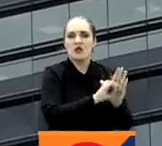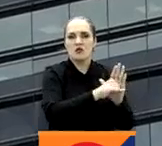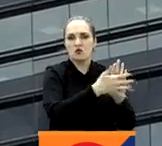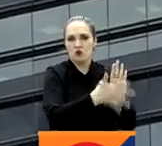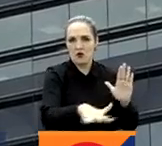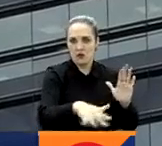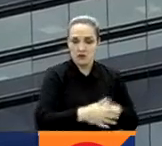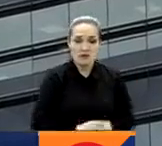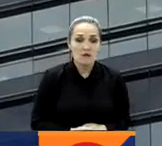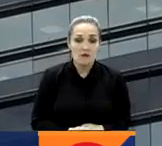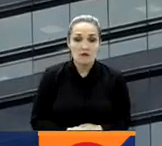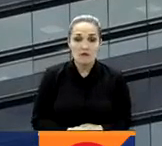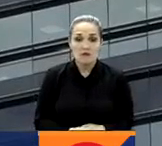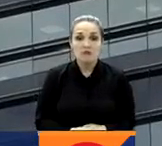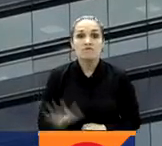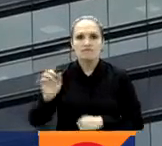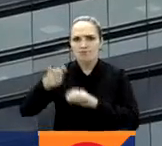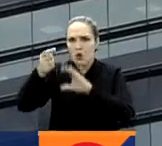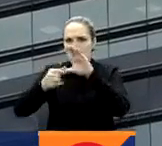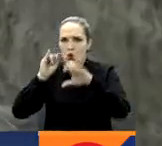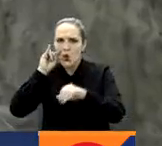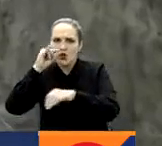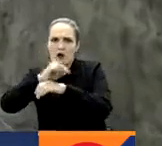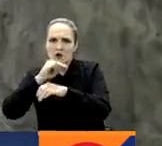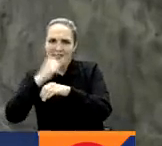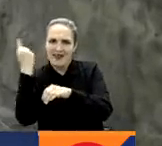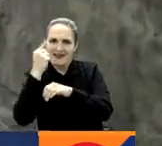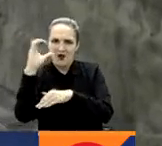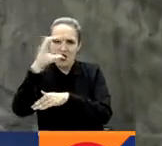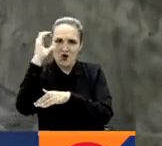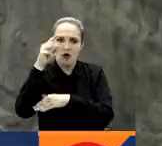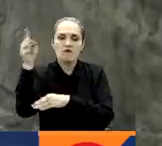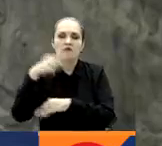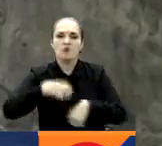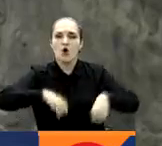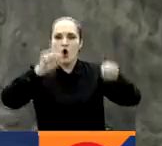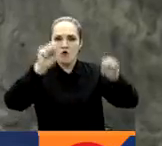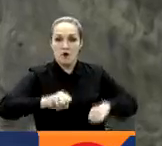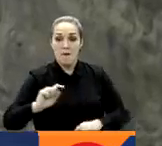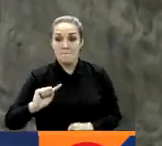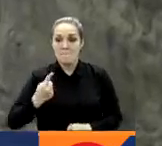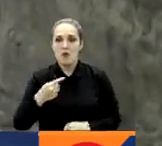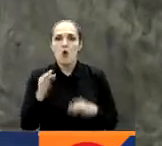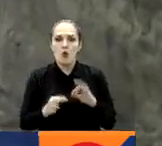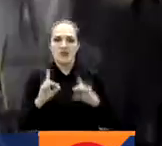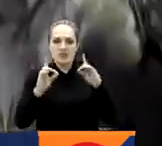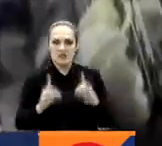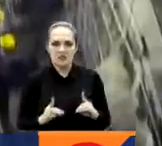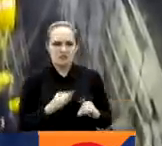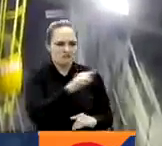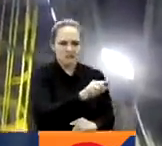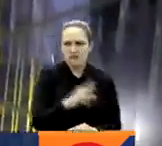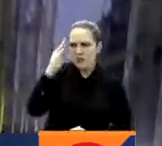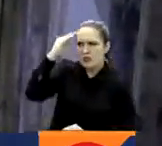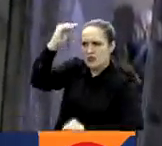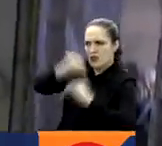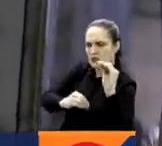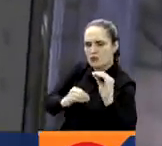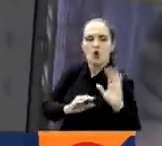POR LAS IRREGULARIDADES.